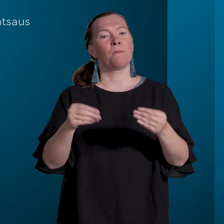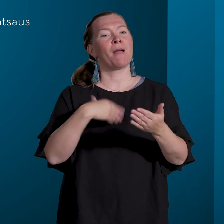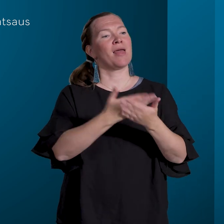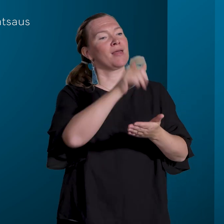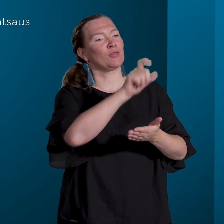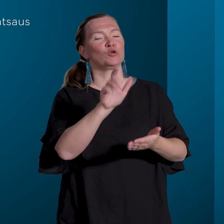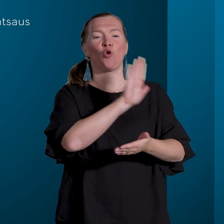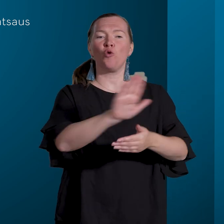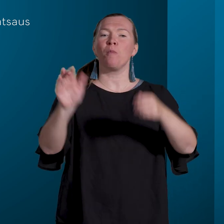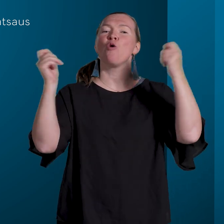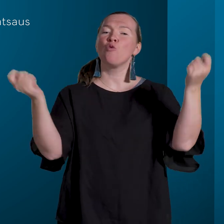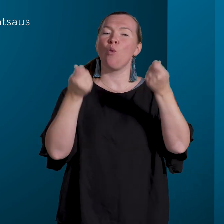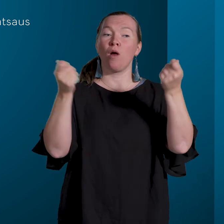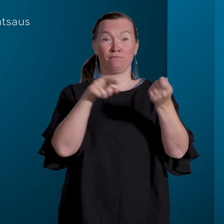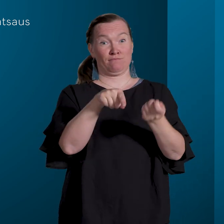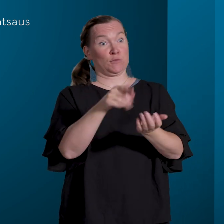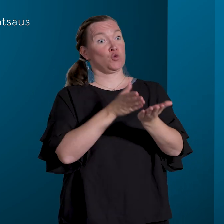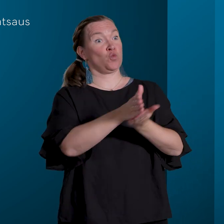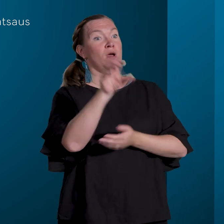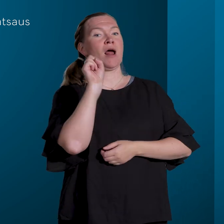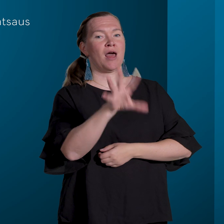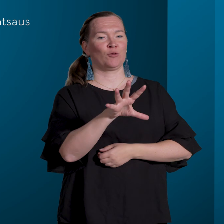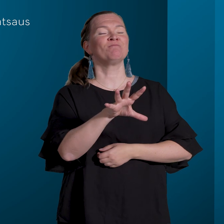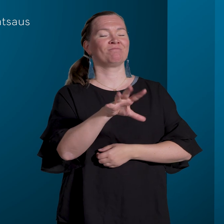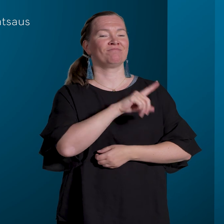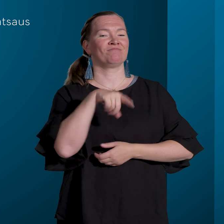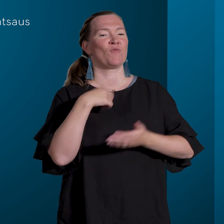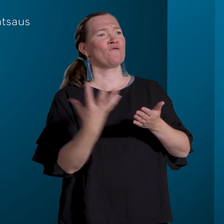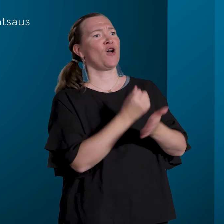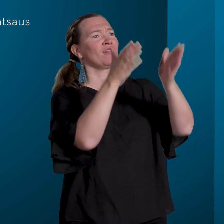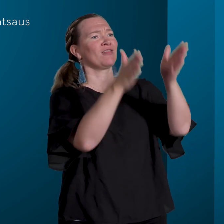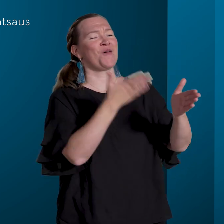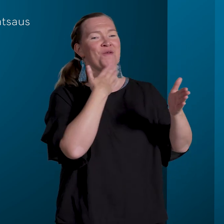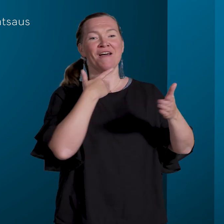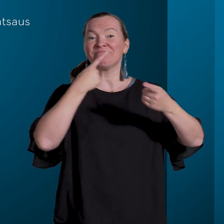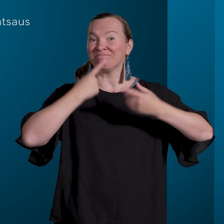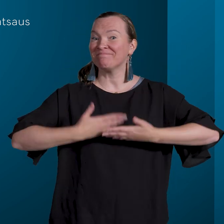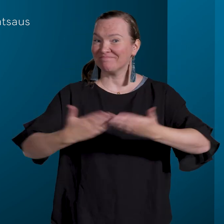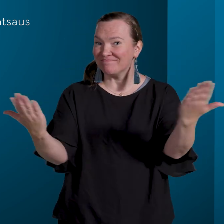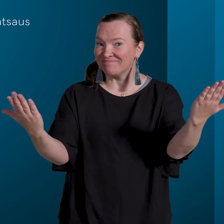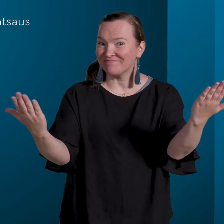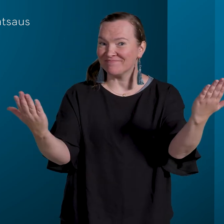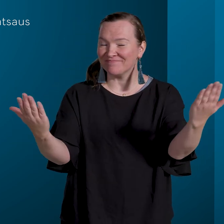Vapaaehtoisten juhlassa suorassa lähetyksessä.